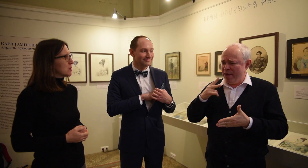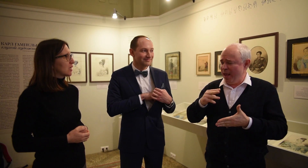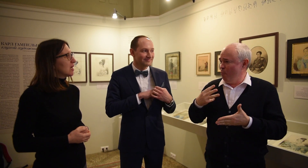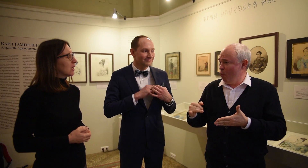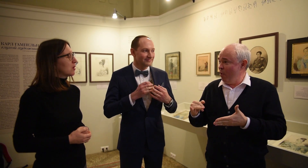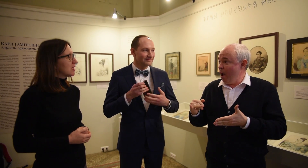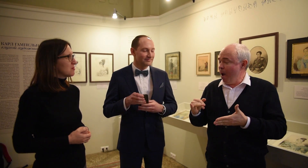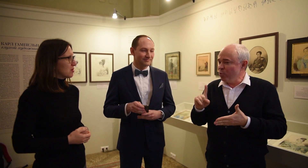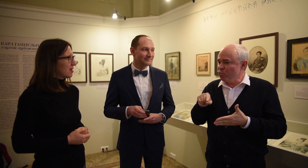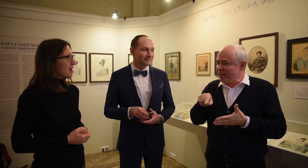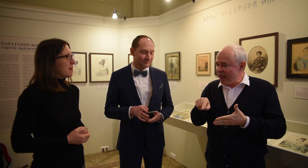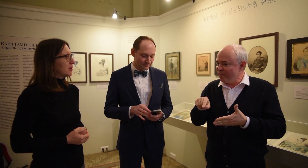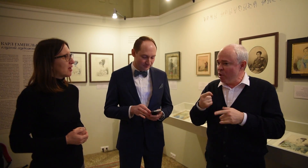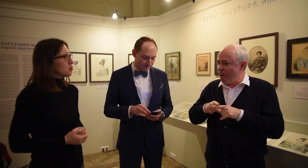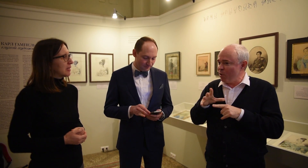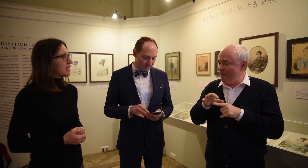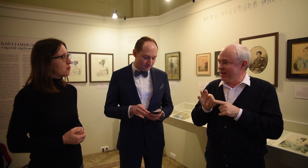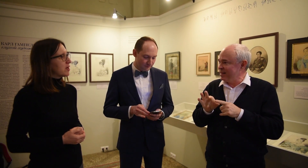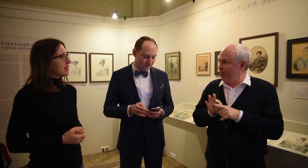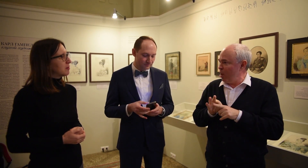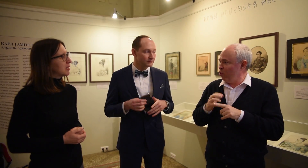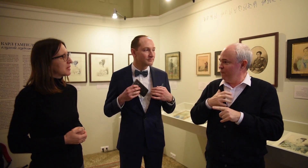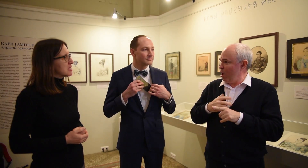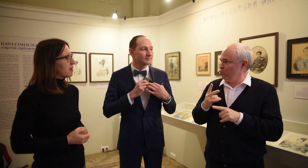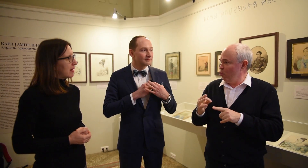«глухонемой»: потому что для него это было принципиально важно,